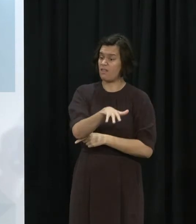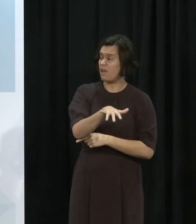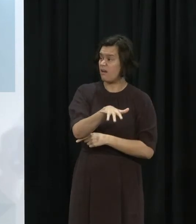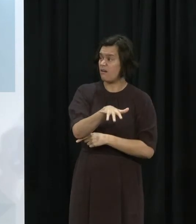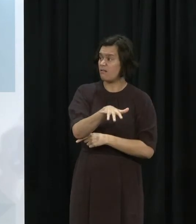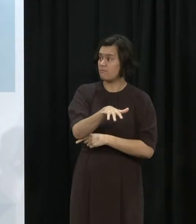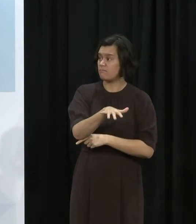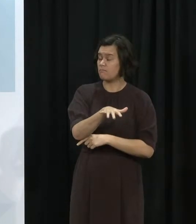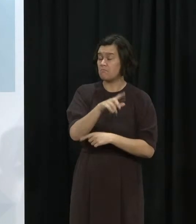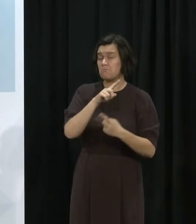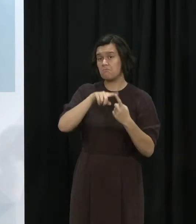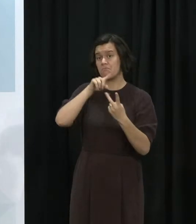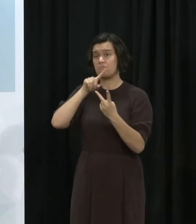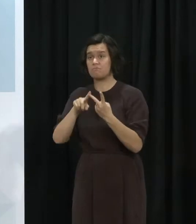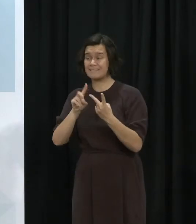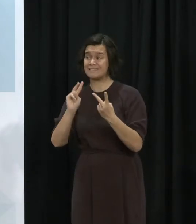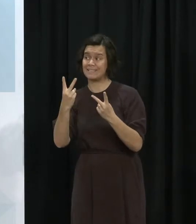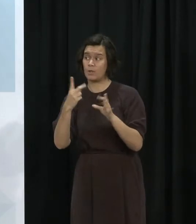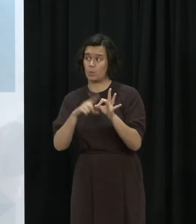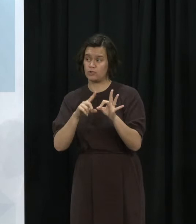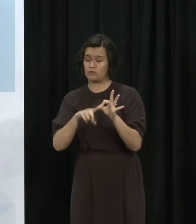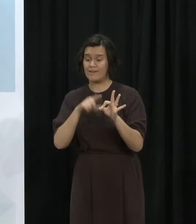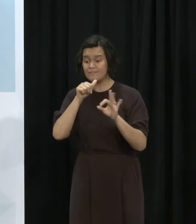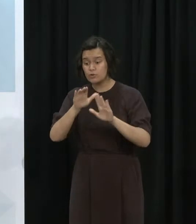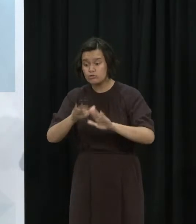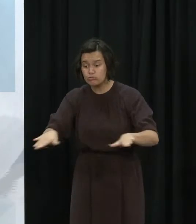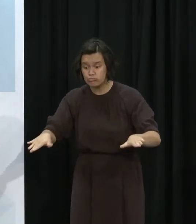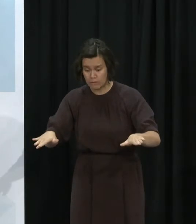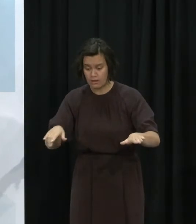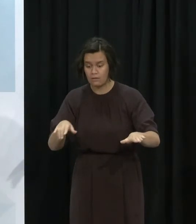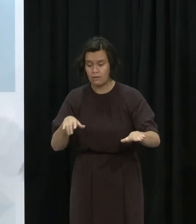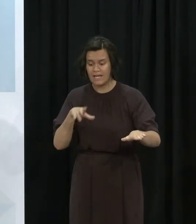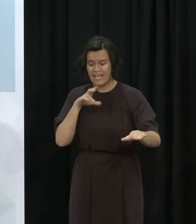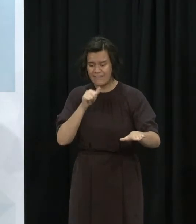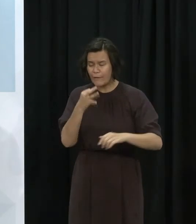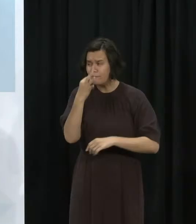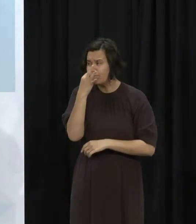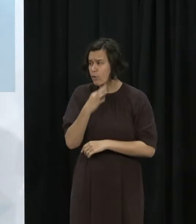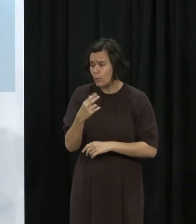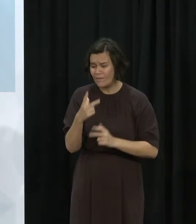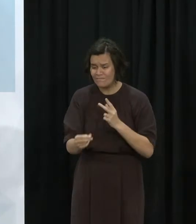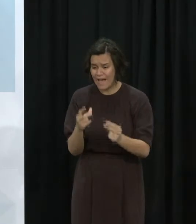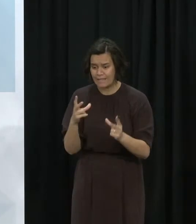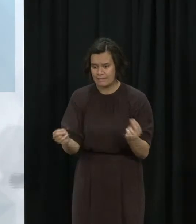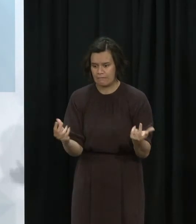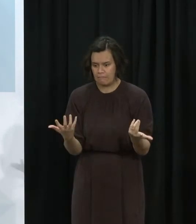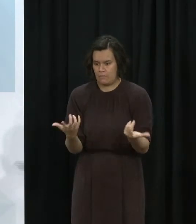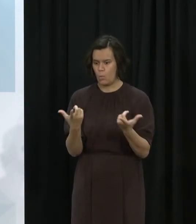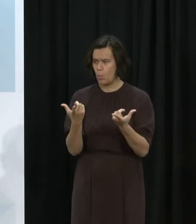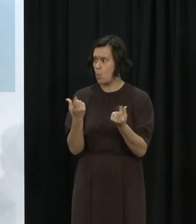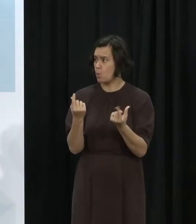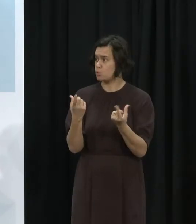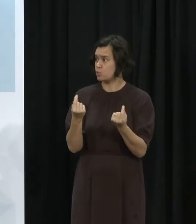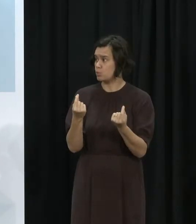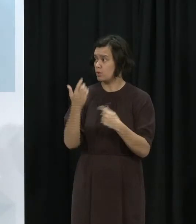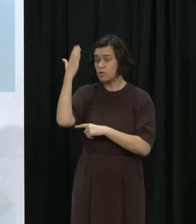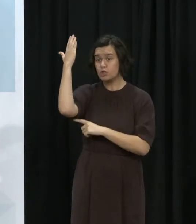timatanga o te tau kura, he aha te ahua o te whakatauira e kite ana koe. Ko nga kura tuatahi e